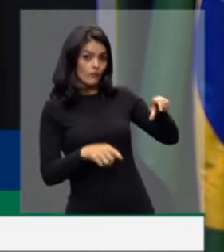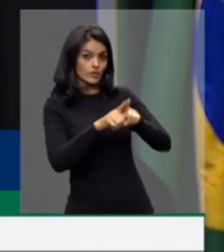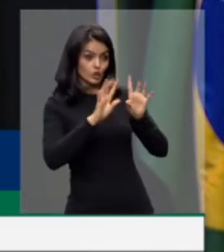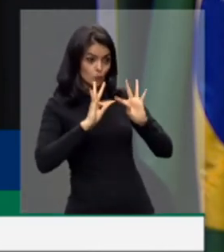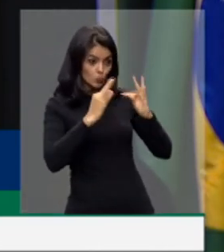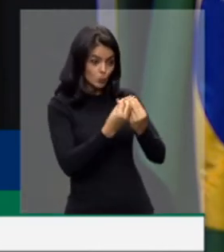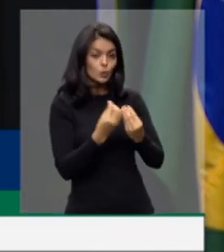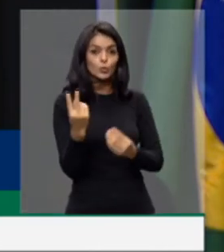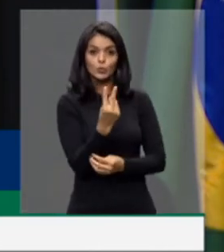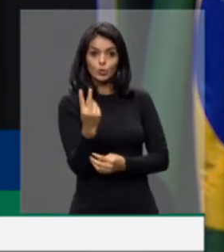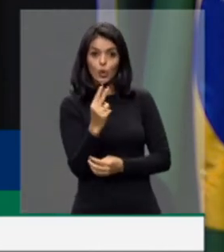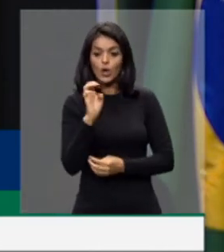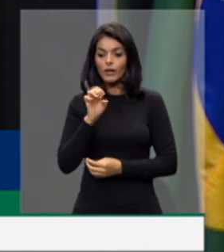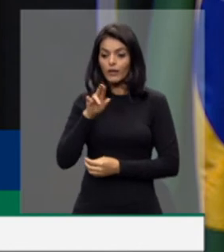PARA ARMAZENAMENTO DE ENERGIA PROVENIENTE DE FONTES NÃO